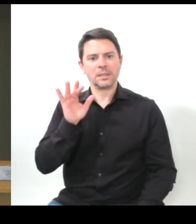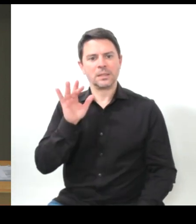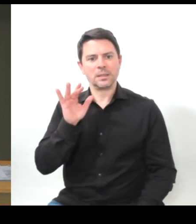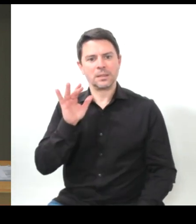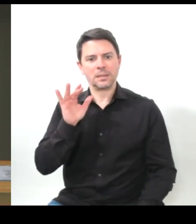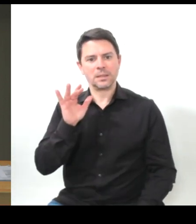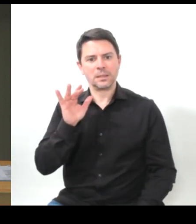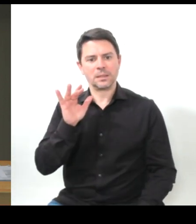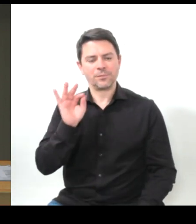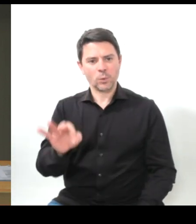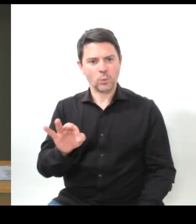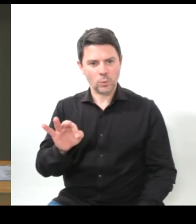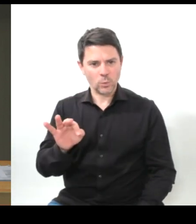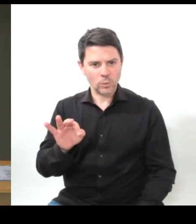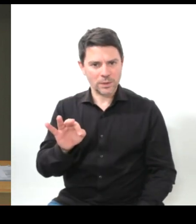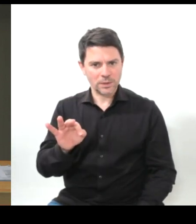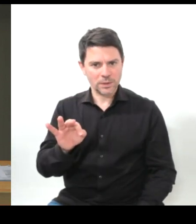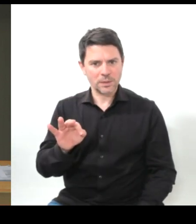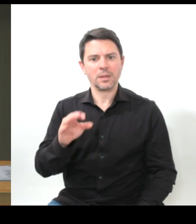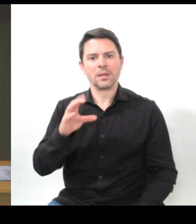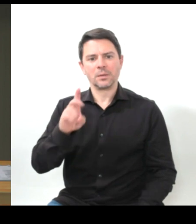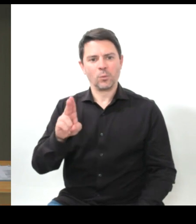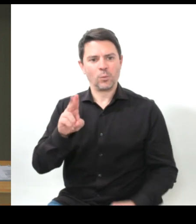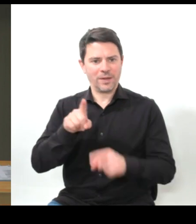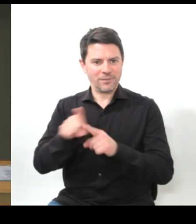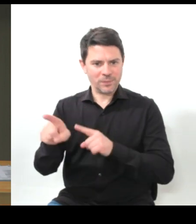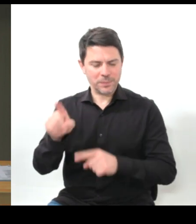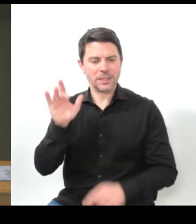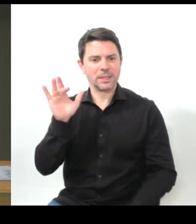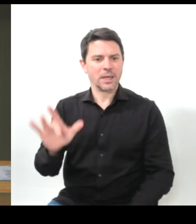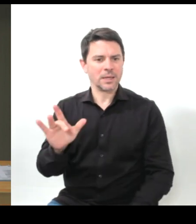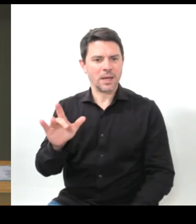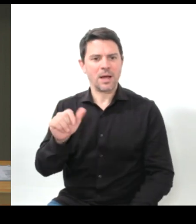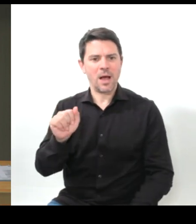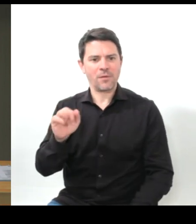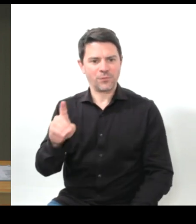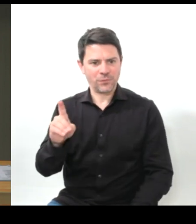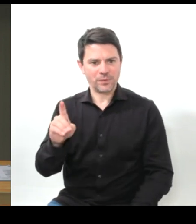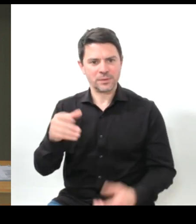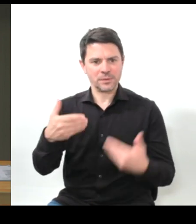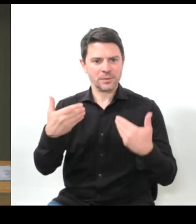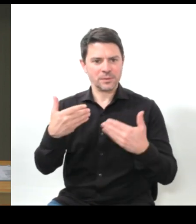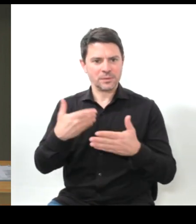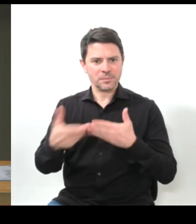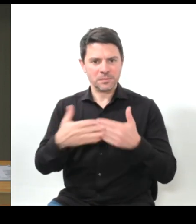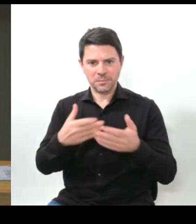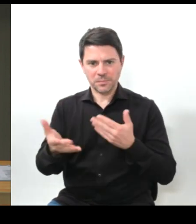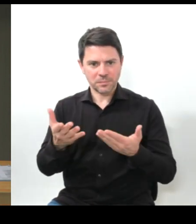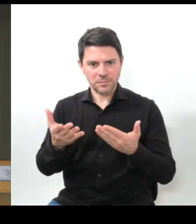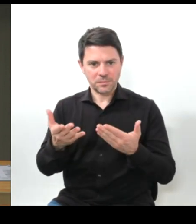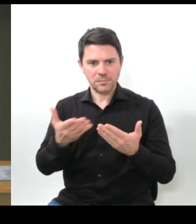zu verändern und den Tagesordnungspunkt 20 vorzuziehen. Widerspruch höre ich auch dazu nicht, dann verfahren wir so.